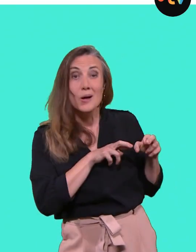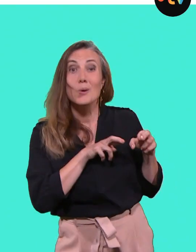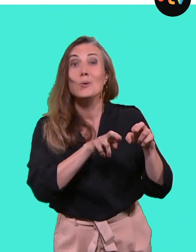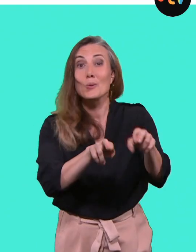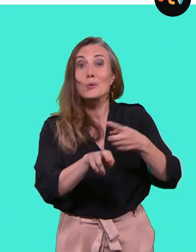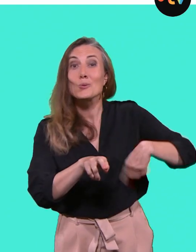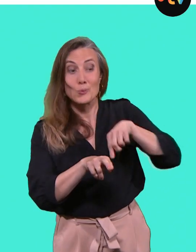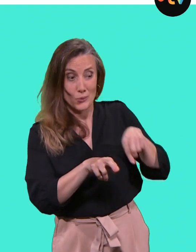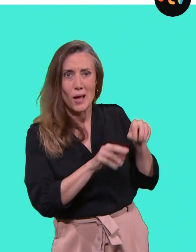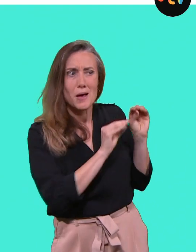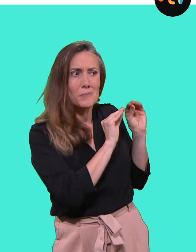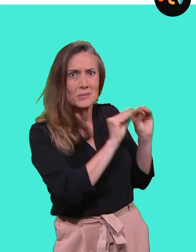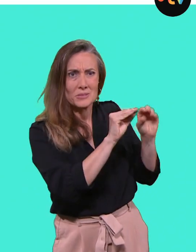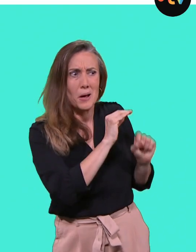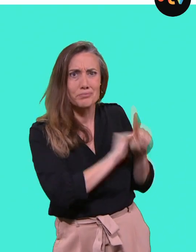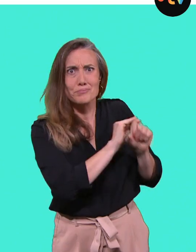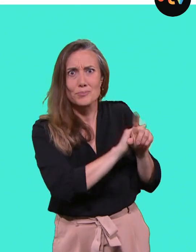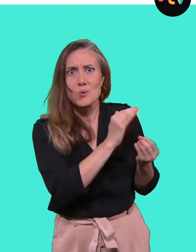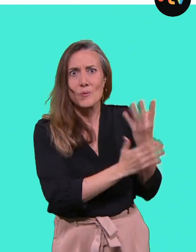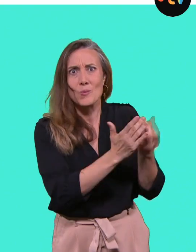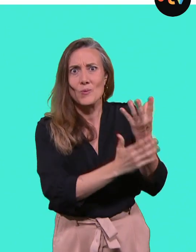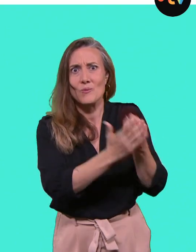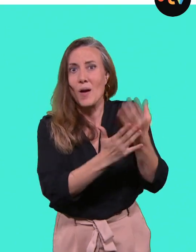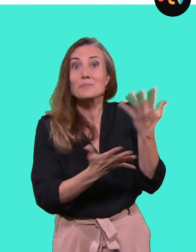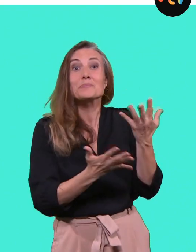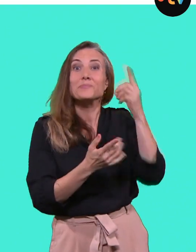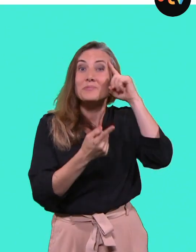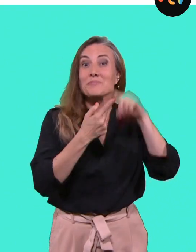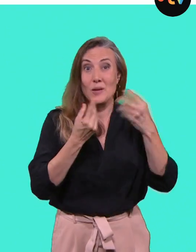De nouvelles boutiques sont apparues, ces dernières années dans nos rues.